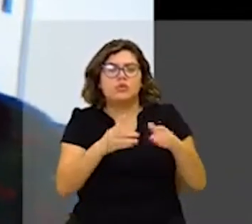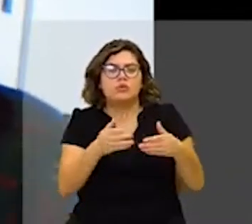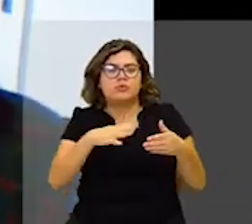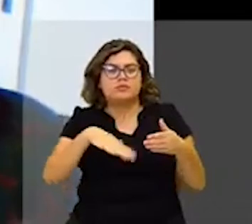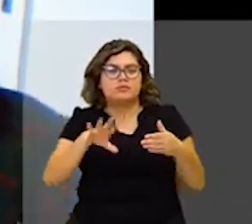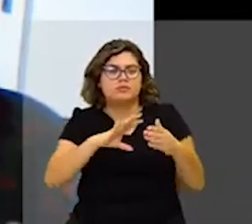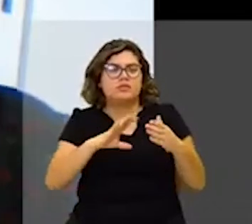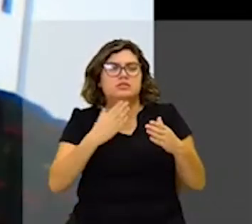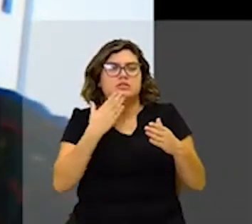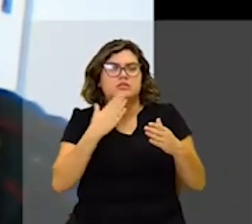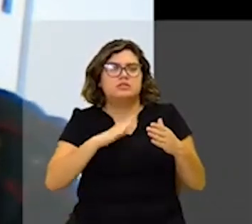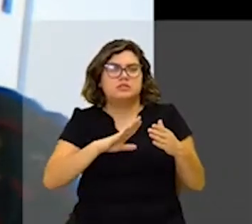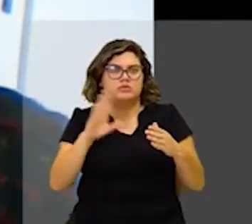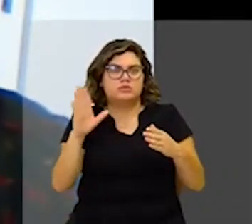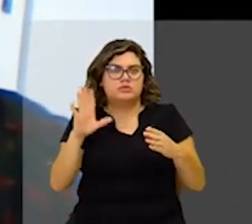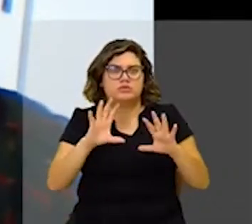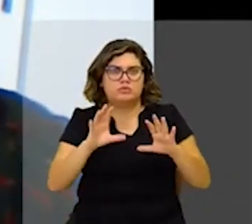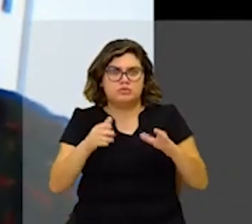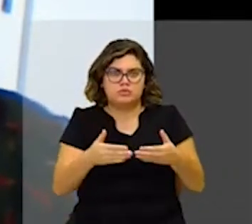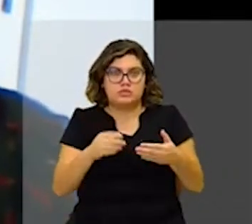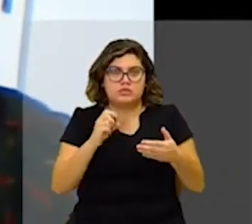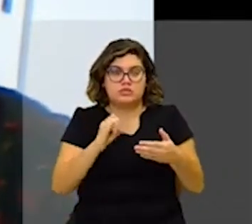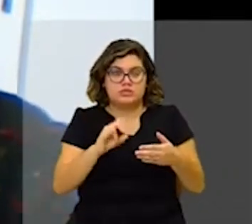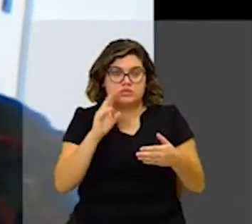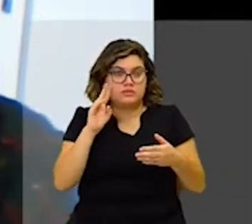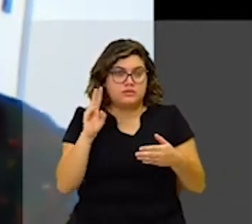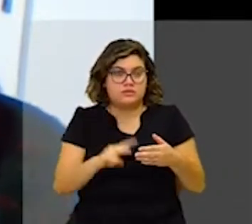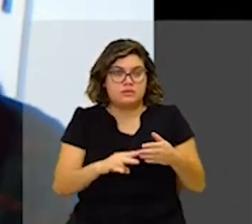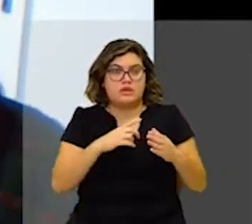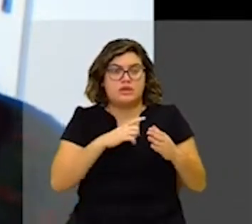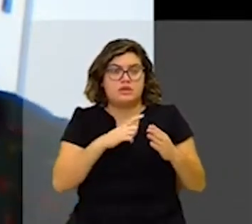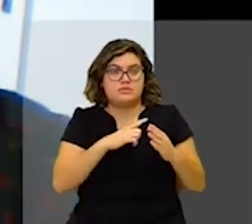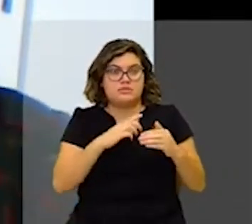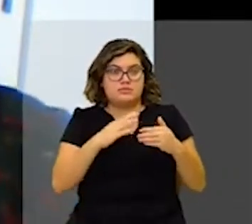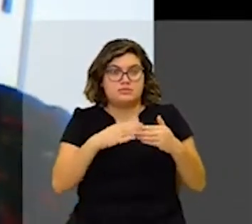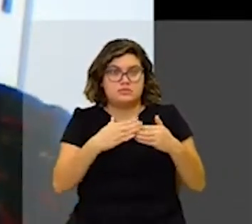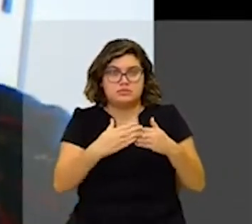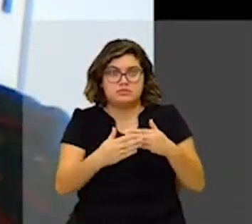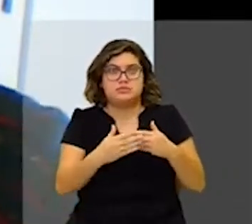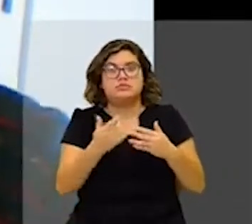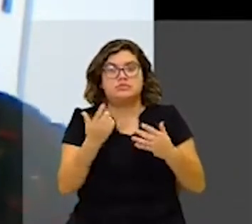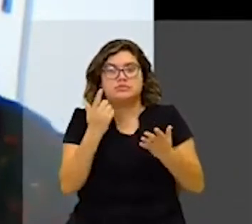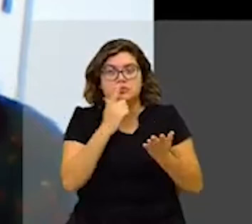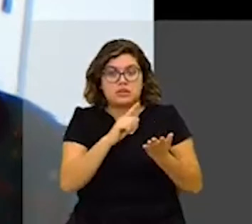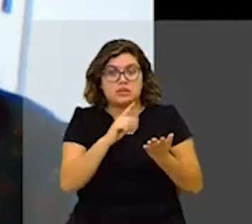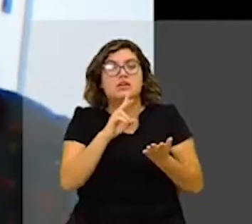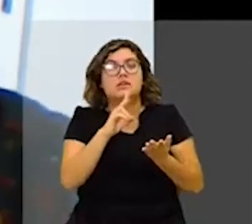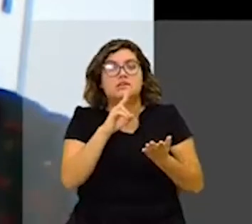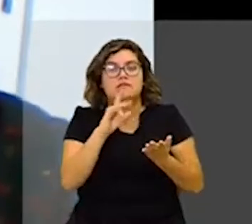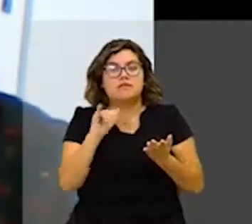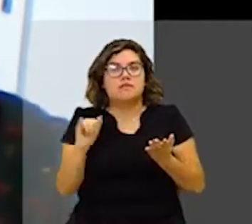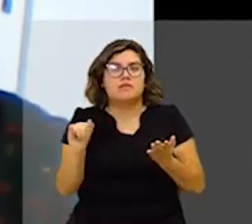coletivas se a gente olha para essa modalidade que a princípio tá fugindo o que vai para levar mente